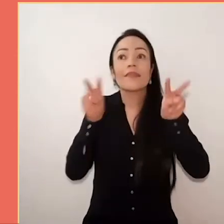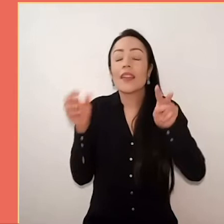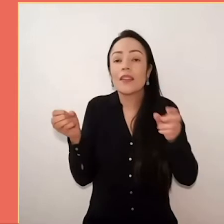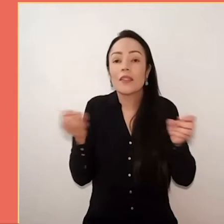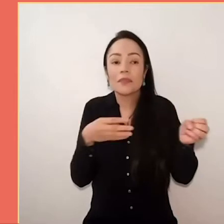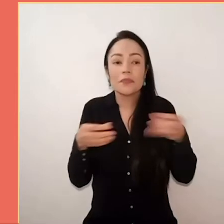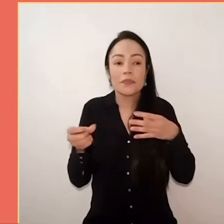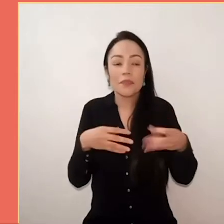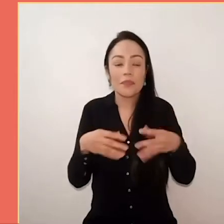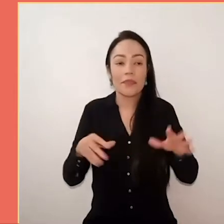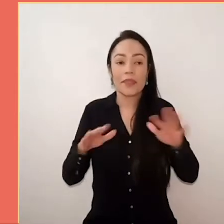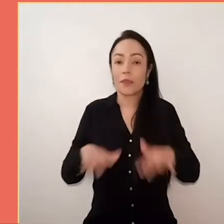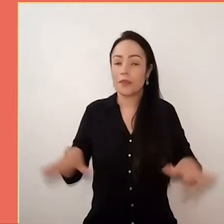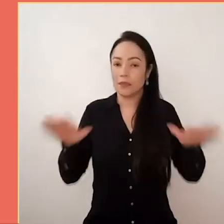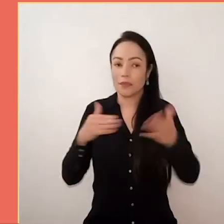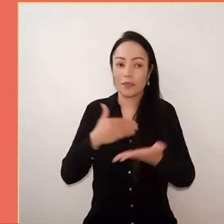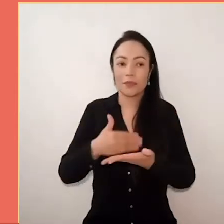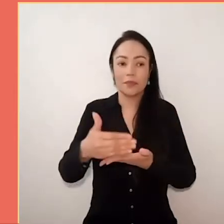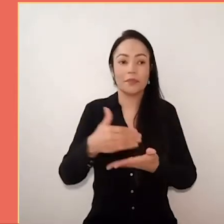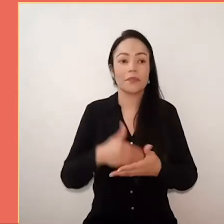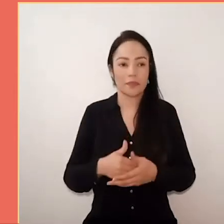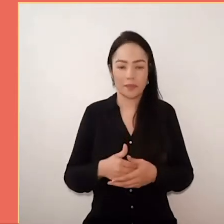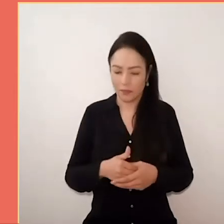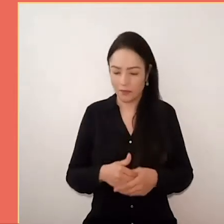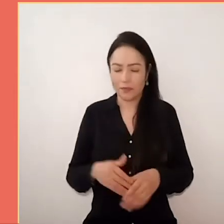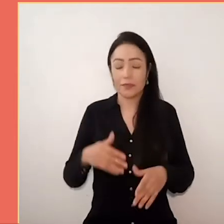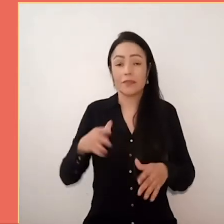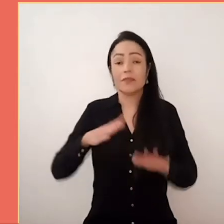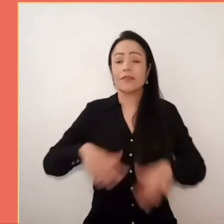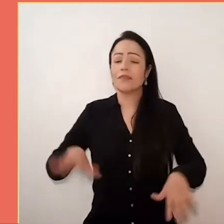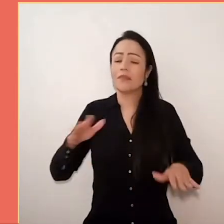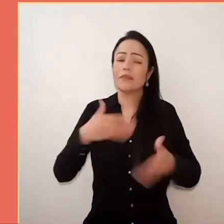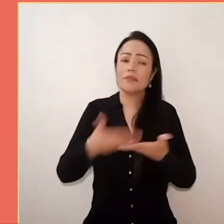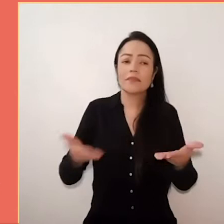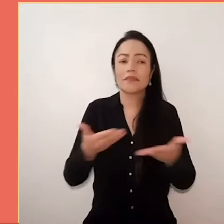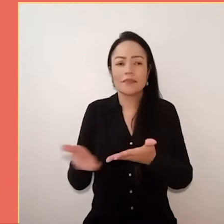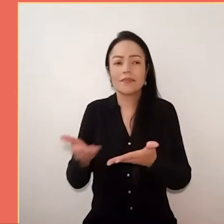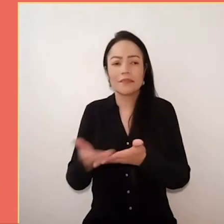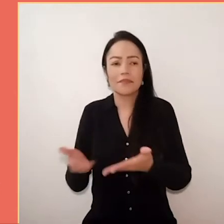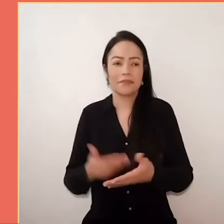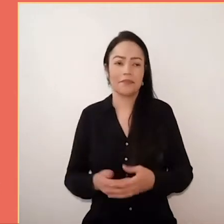porque tudo é o começo, e que a gente vai perdendo isso. Então, eu acredito muito na relação